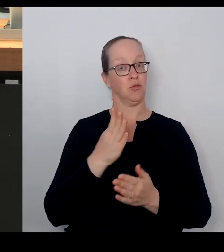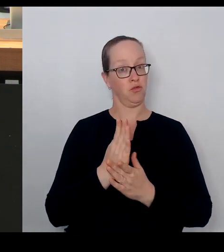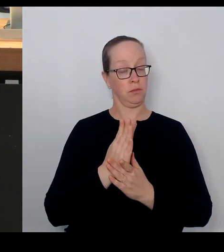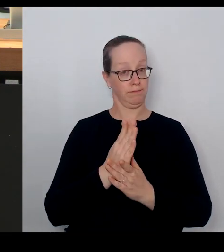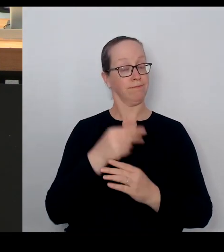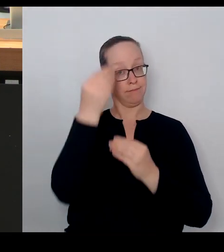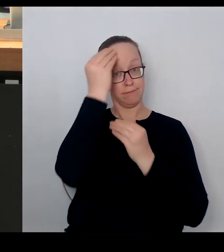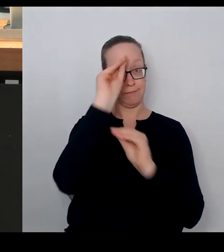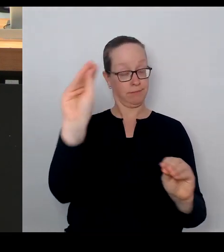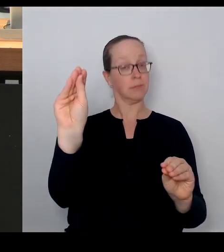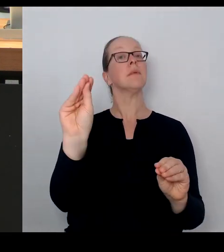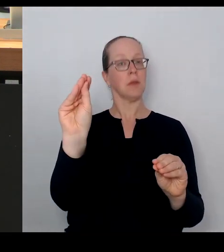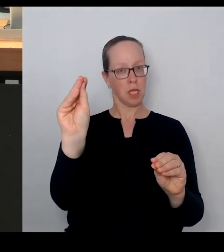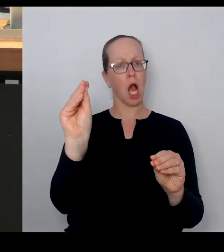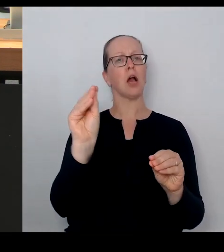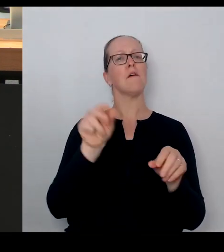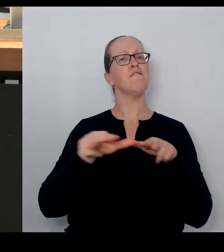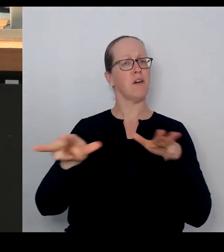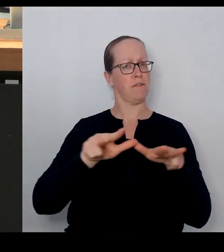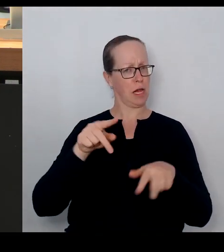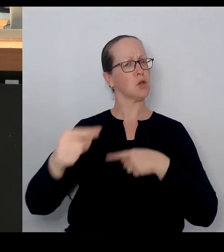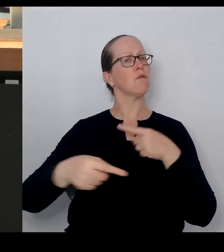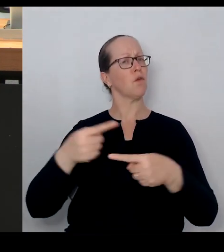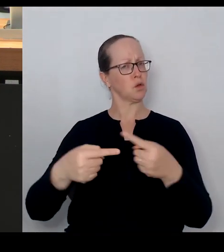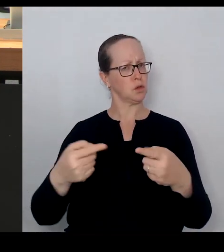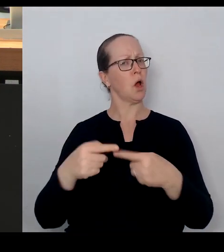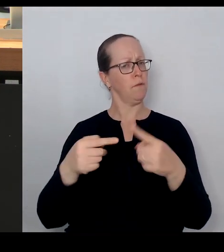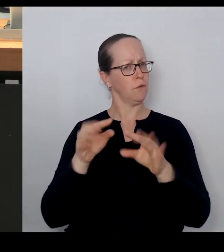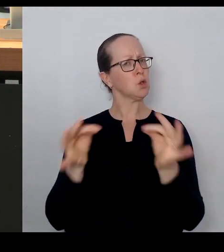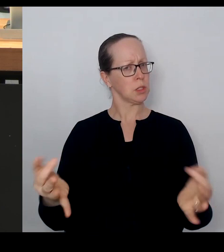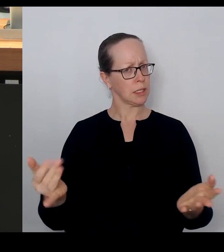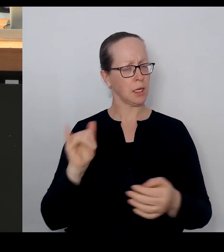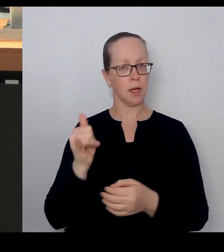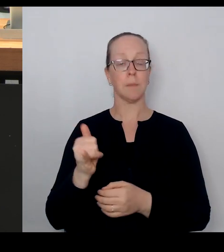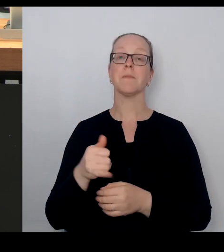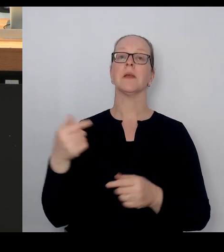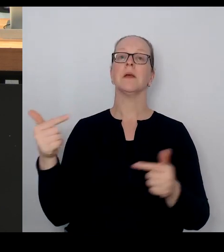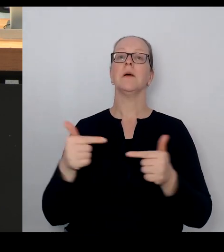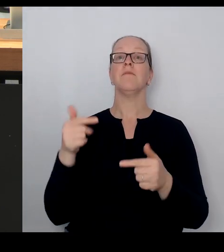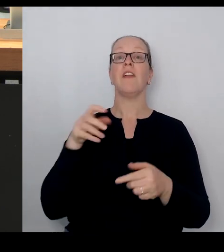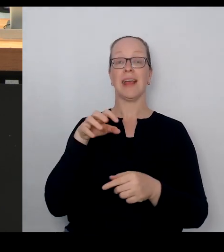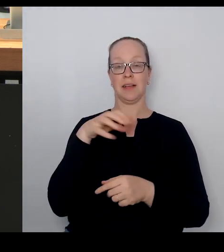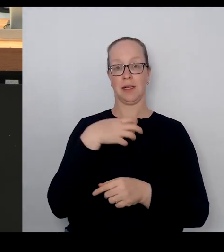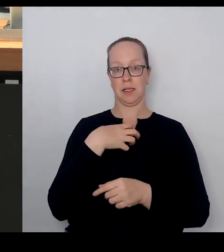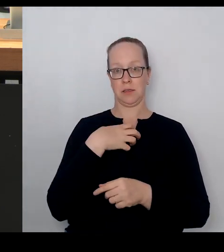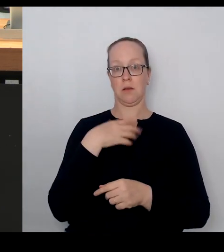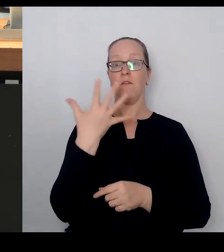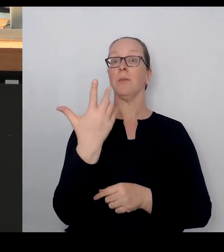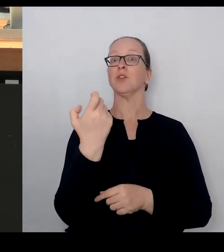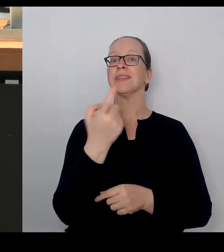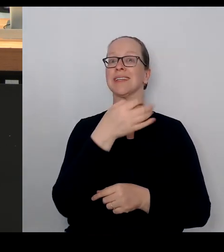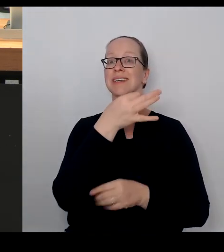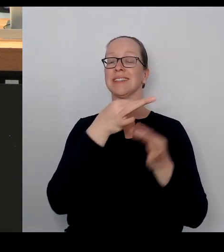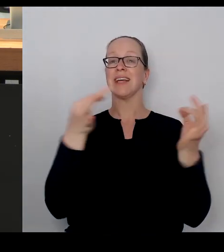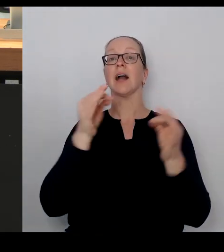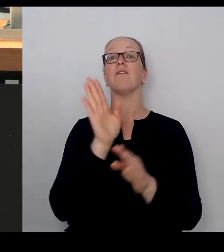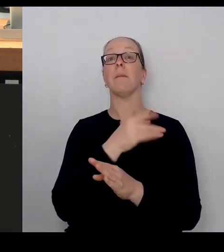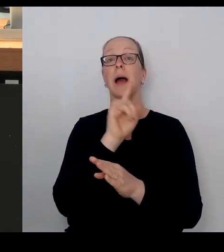Arbeitstagen den Pflegegrad benennen. Wie kann es denn sein, dass ein Bezirk zum Teil zehn Mal so lange braucht?